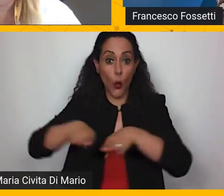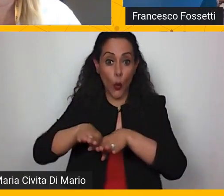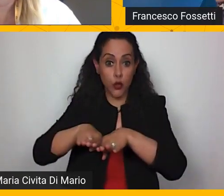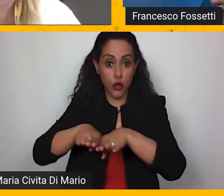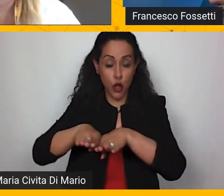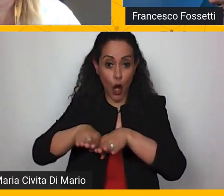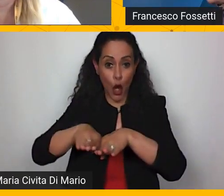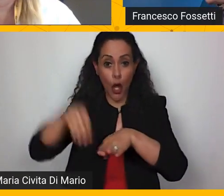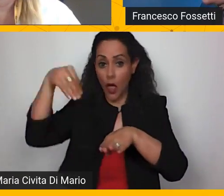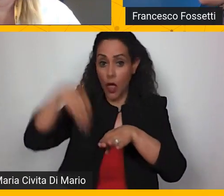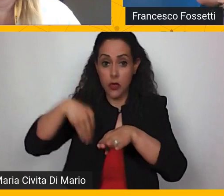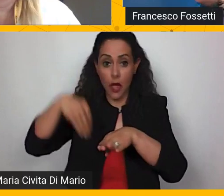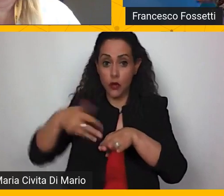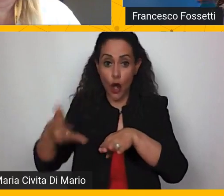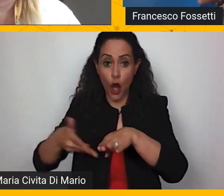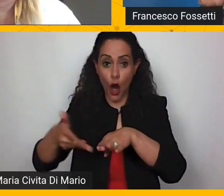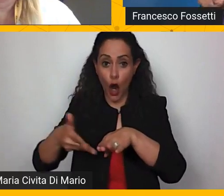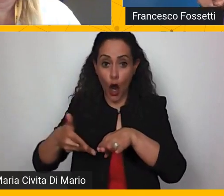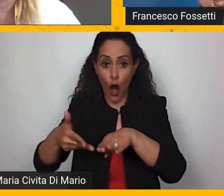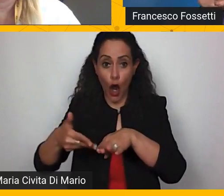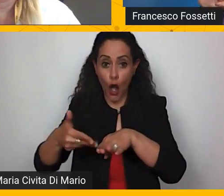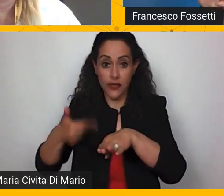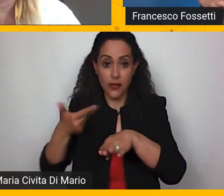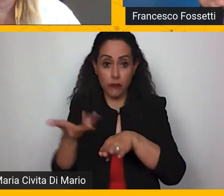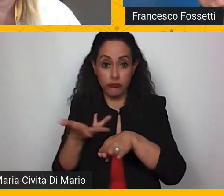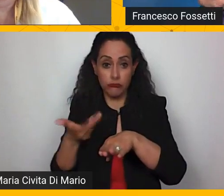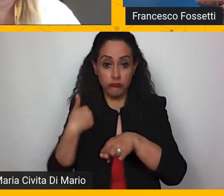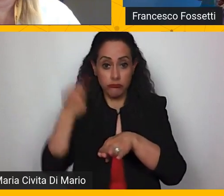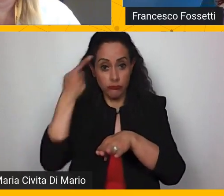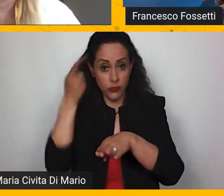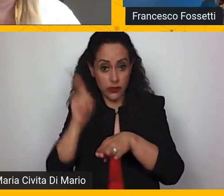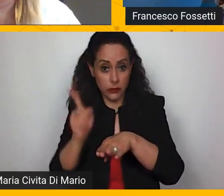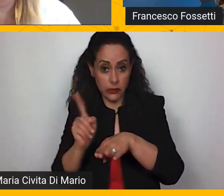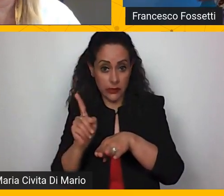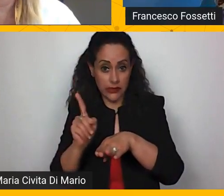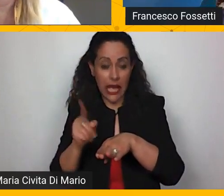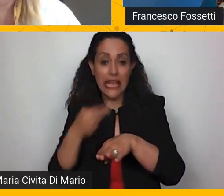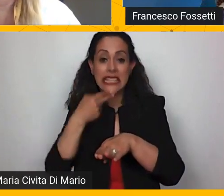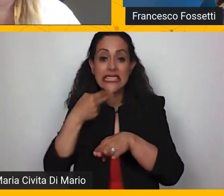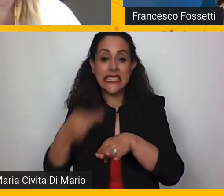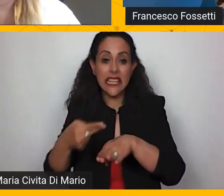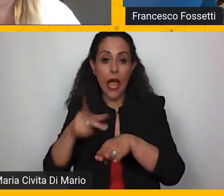chiuse okay? Eh e non si conosce quello che c'è